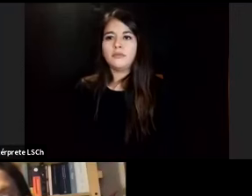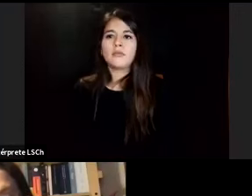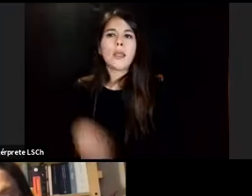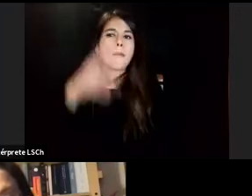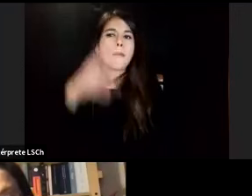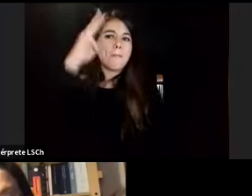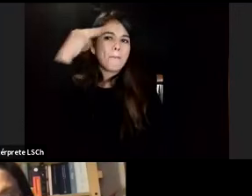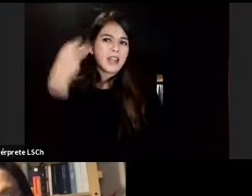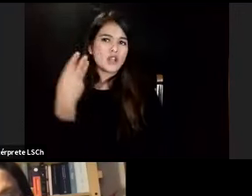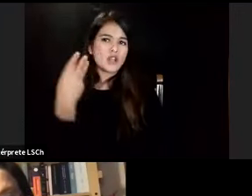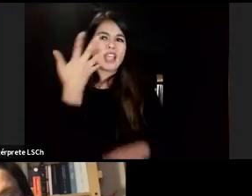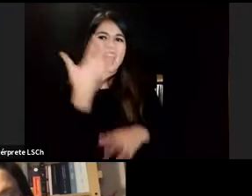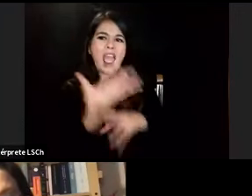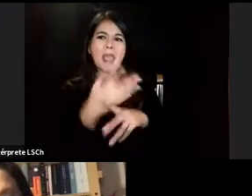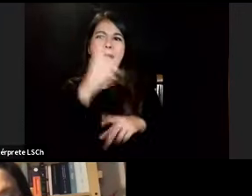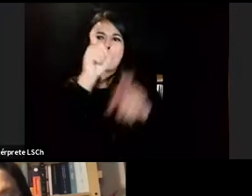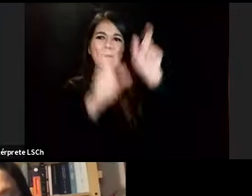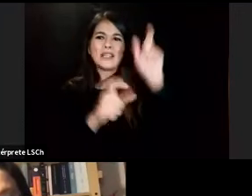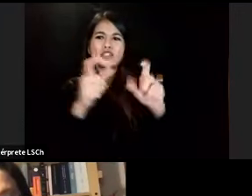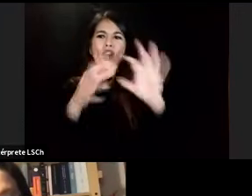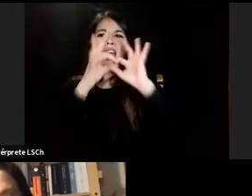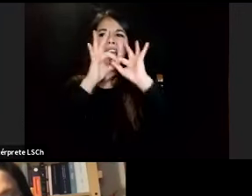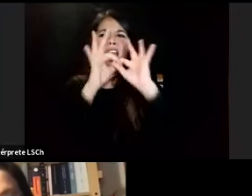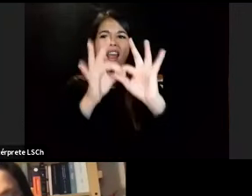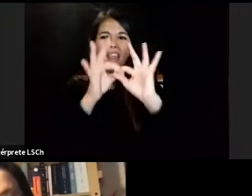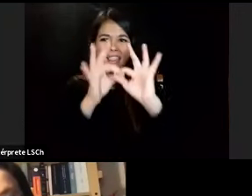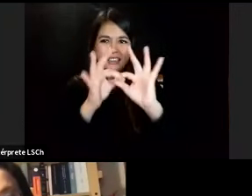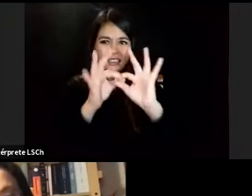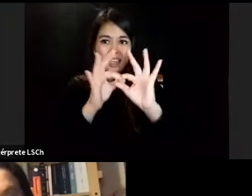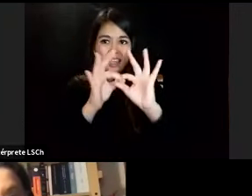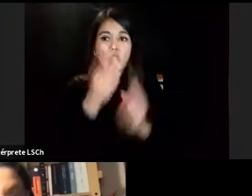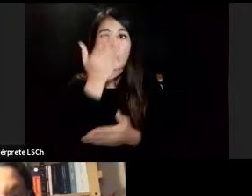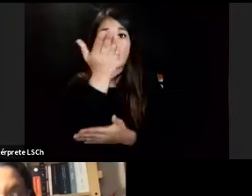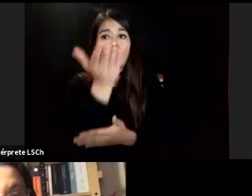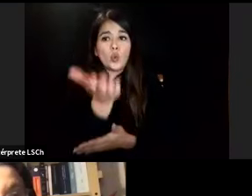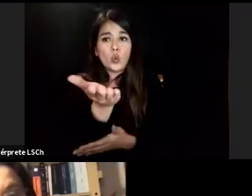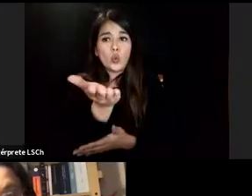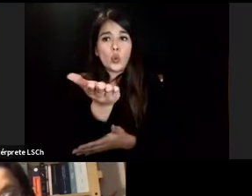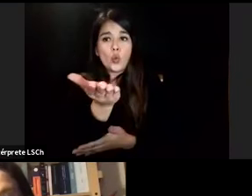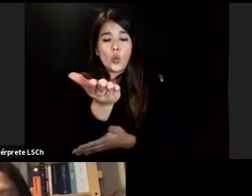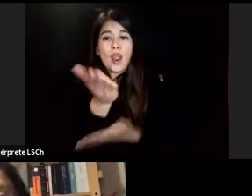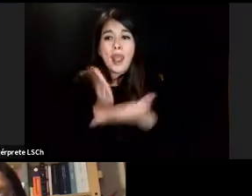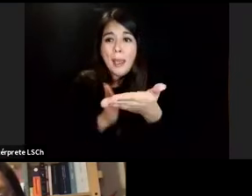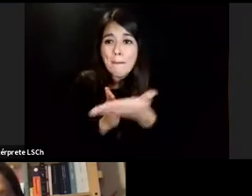está agradeciendo que tú estés abriendo estando este nuevo camino gente que